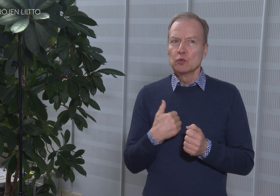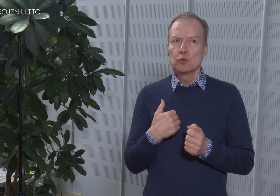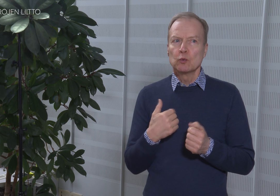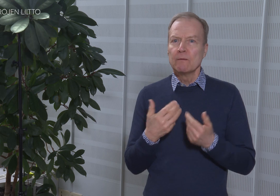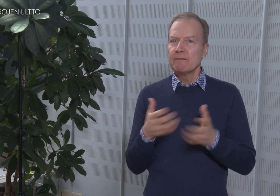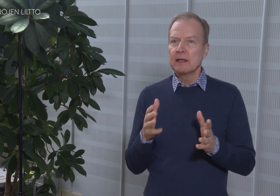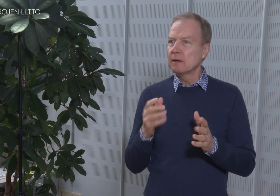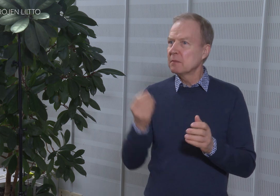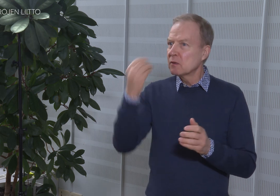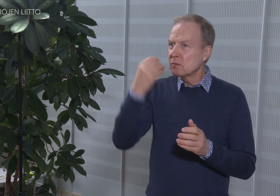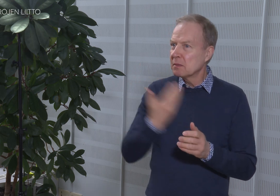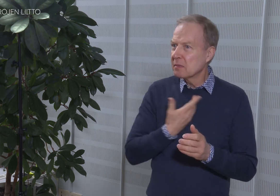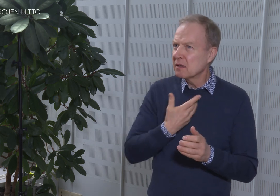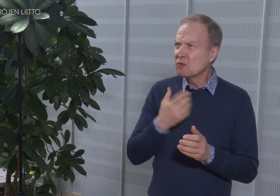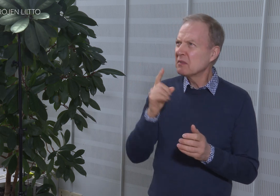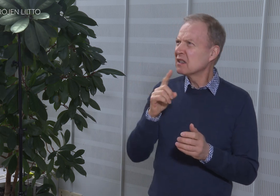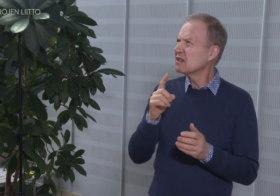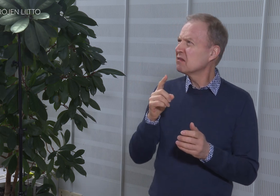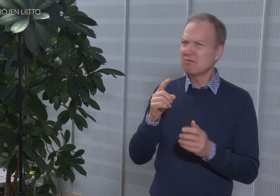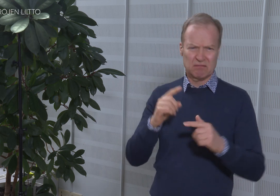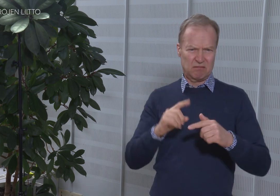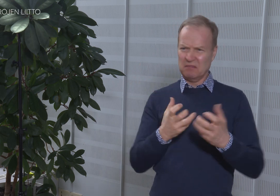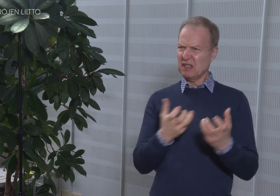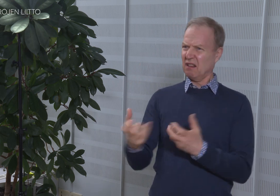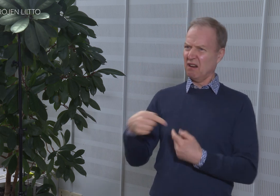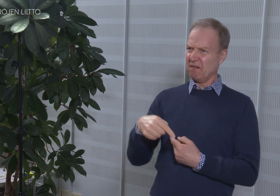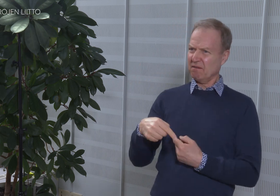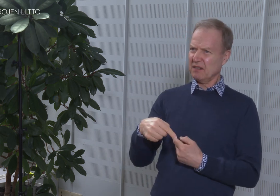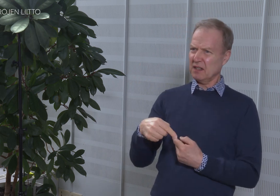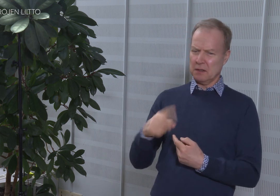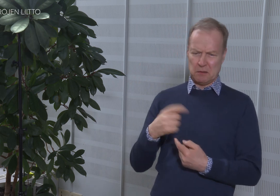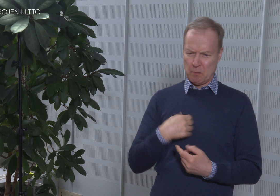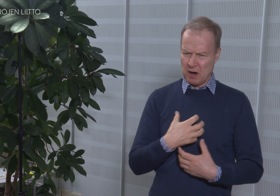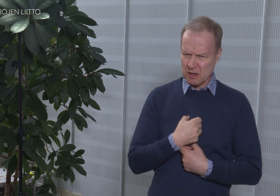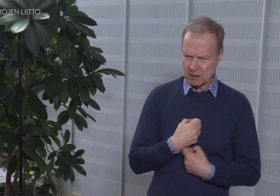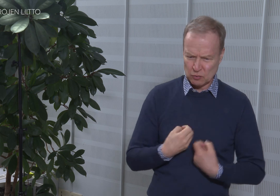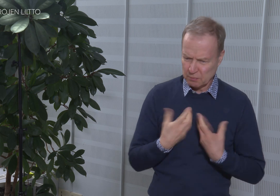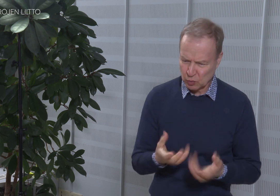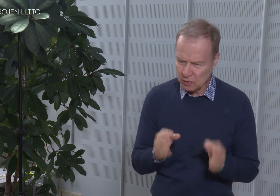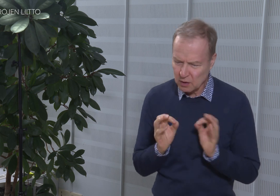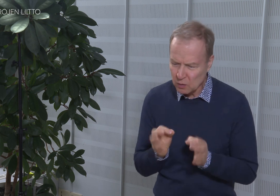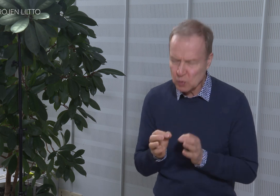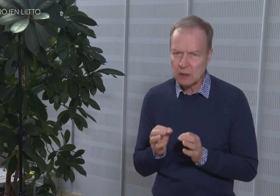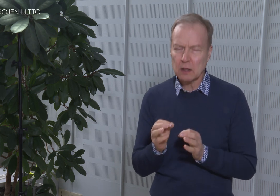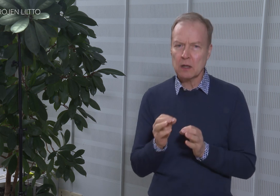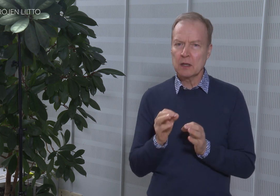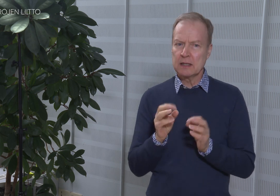meistä tuntuu että meillä on vielä paljon opittavaa sen suhteen, - mitä toimenpiteitä tarvitaan esimerkiksi siihen, - kuinka ihmiset voisivat purkaa ahdistavia tuntemuksiaan.